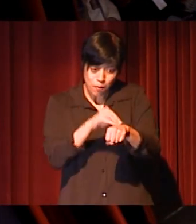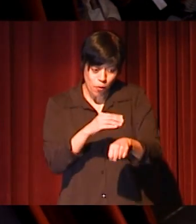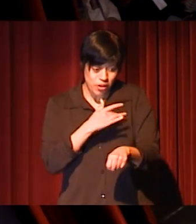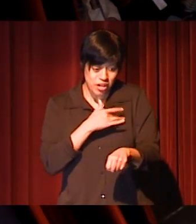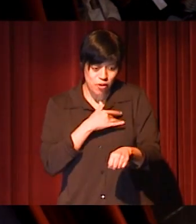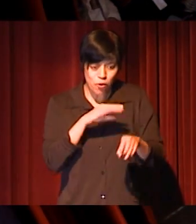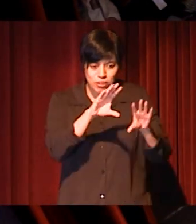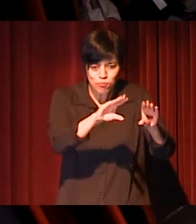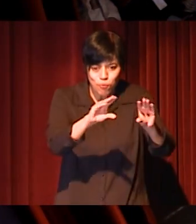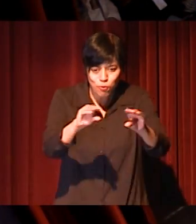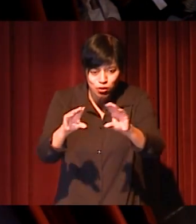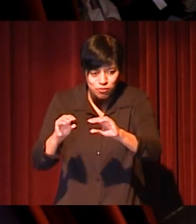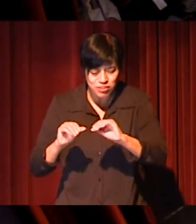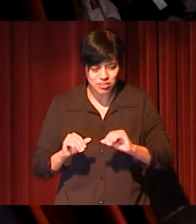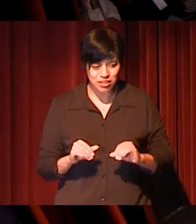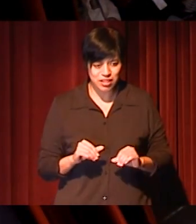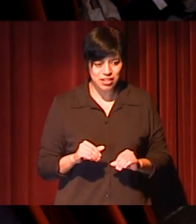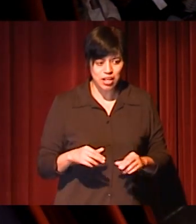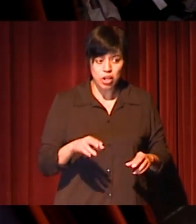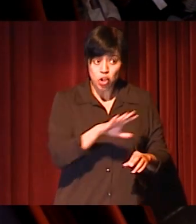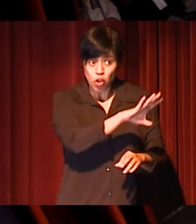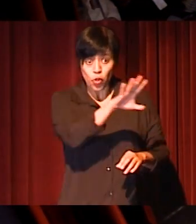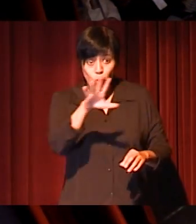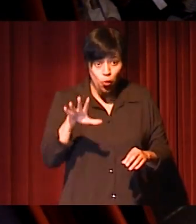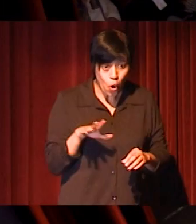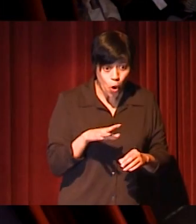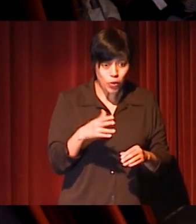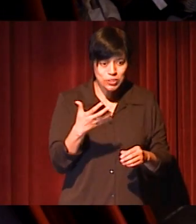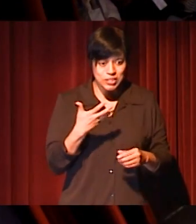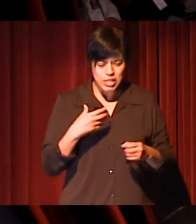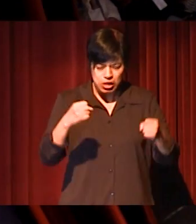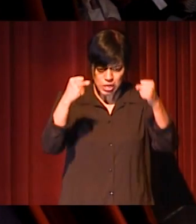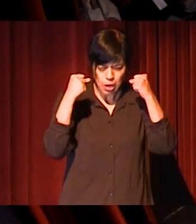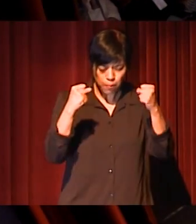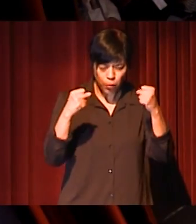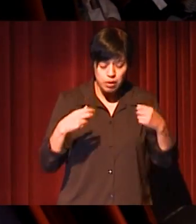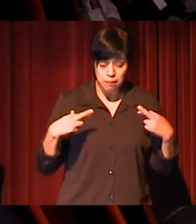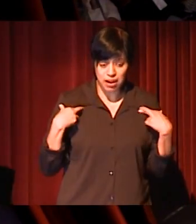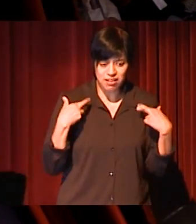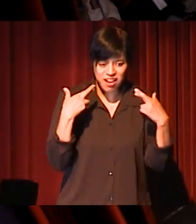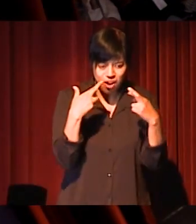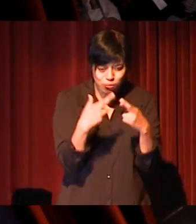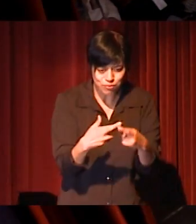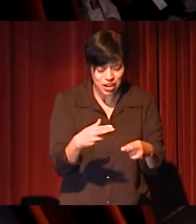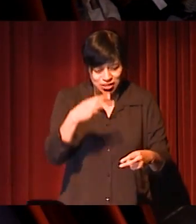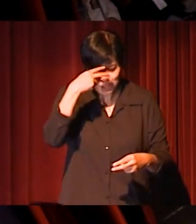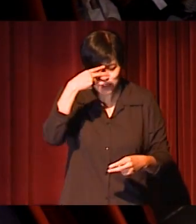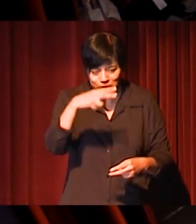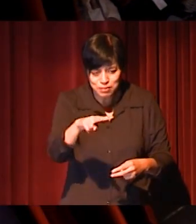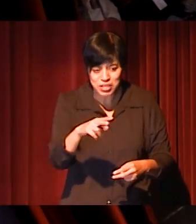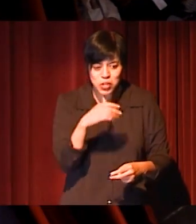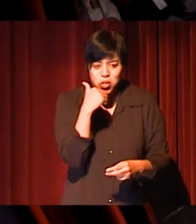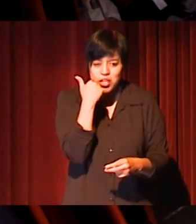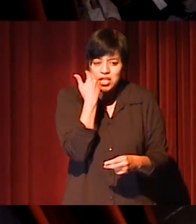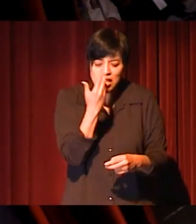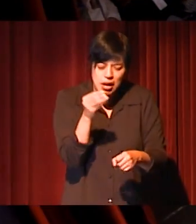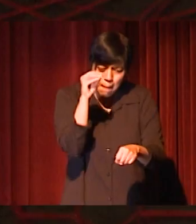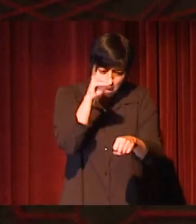Y todos Uds. aquí, tienen el poder para que cada maestro de México quiera poner el corazón al enseñar.